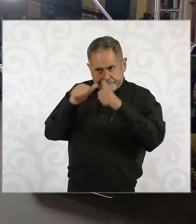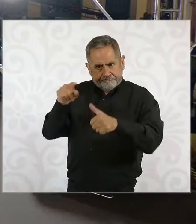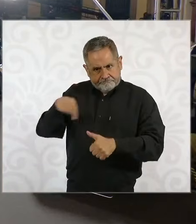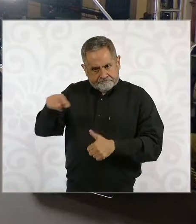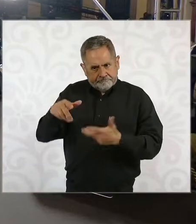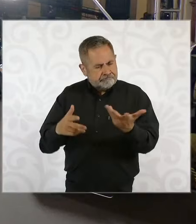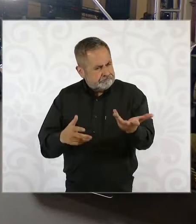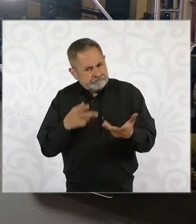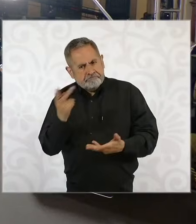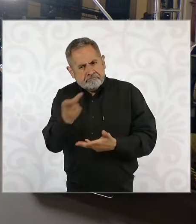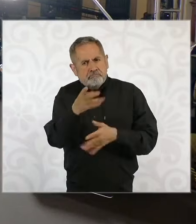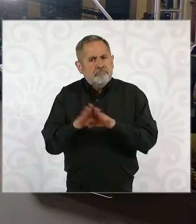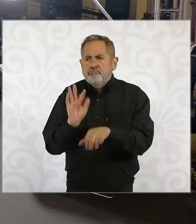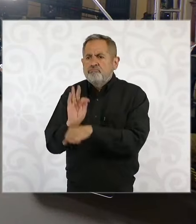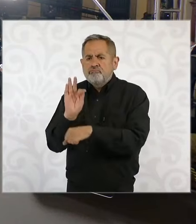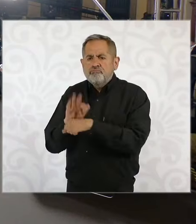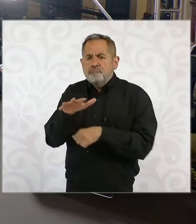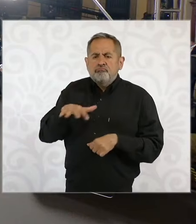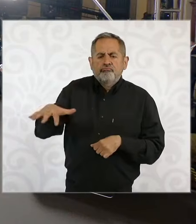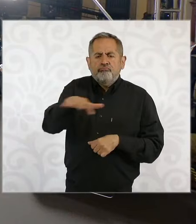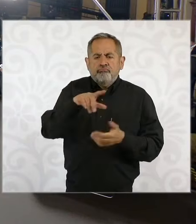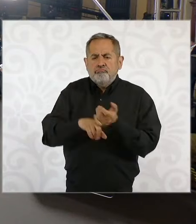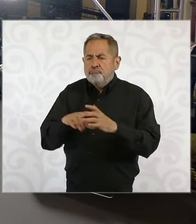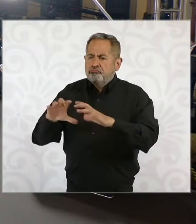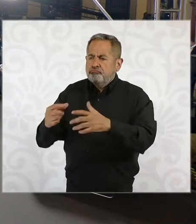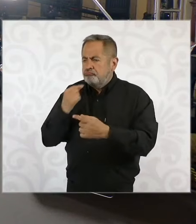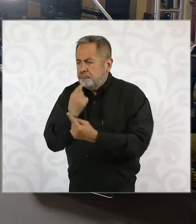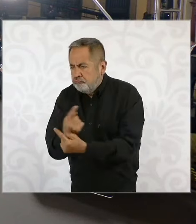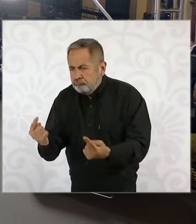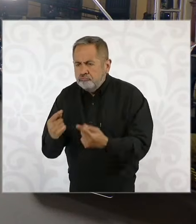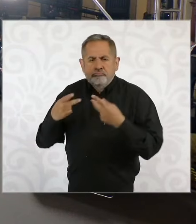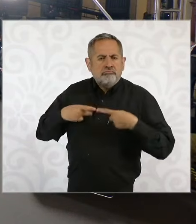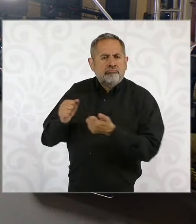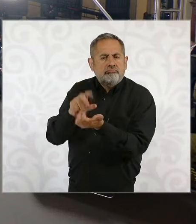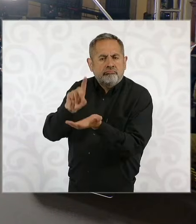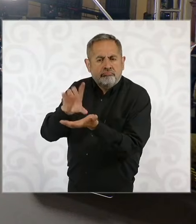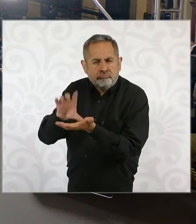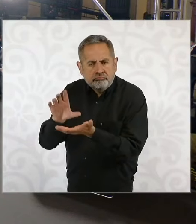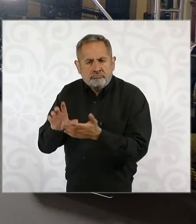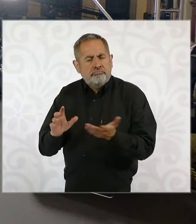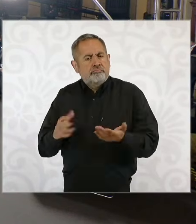la protección para estos importantes eh segmentos de la sociedad? Y también proponerle para